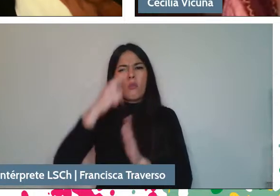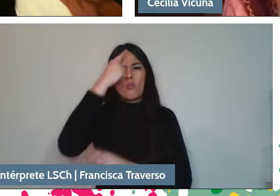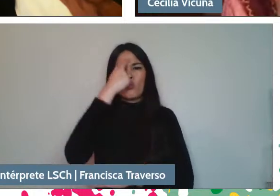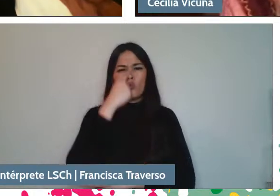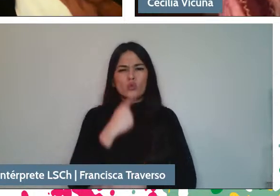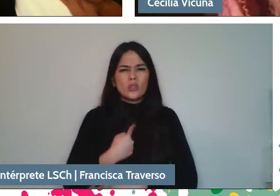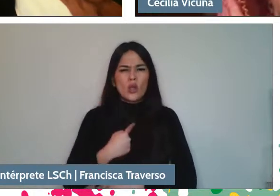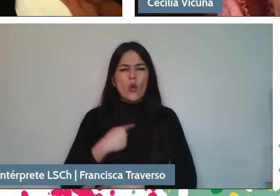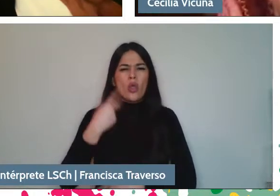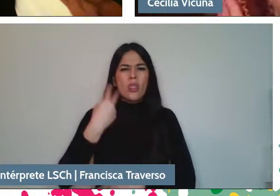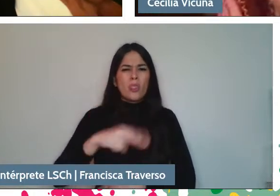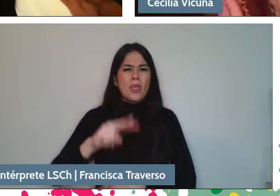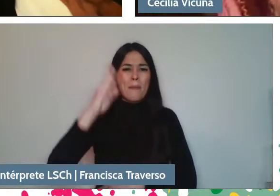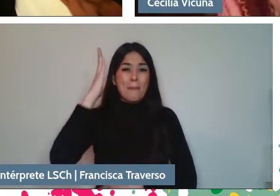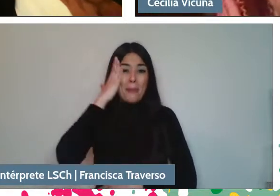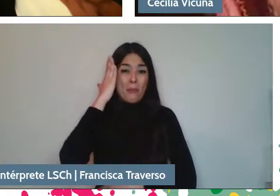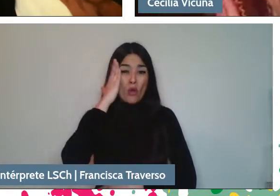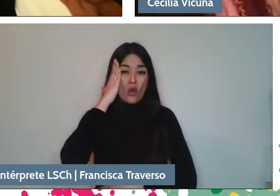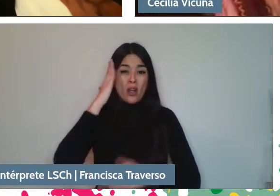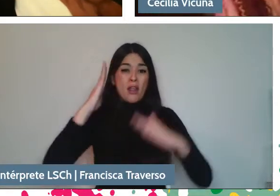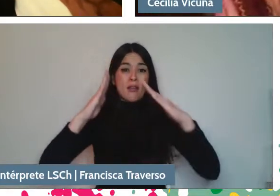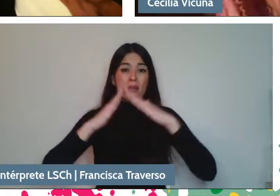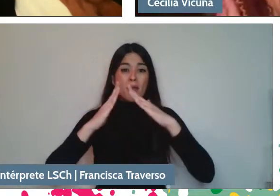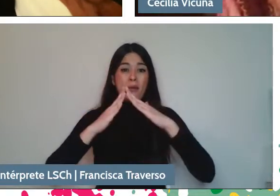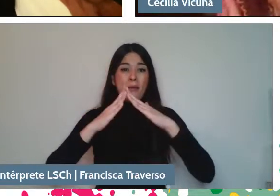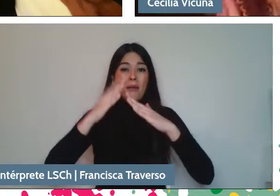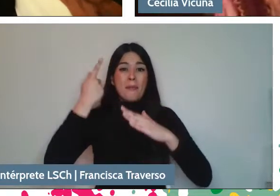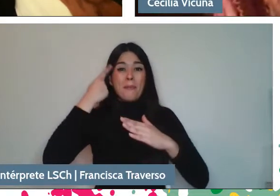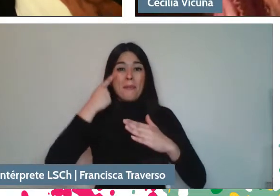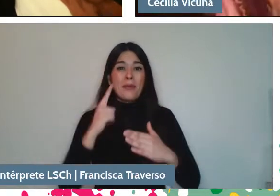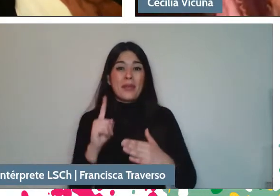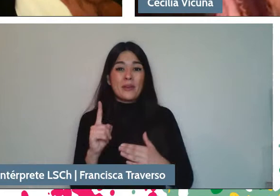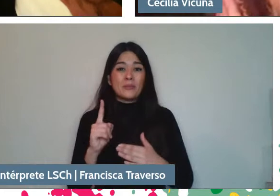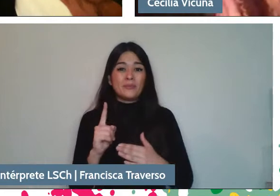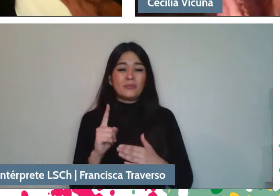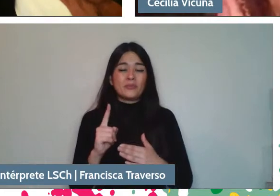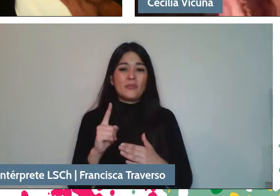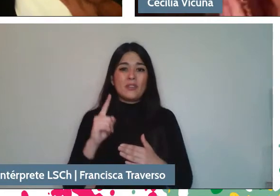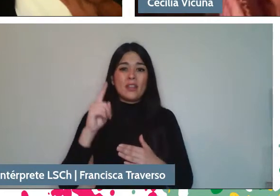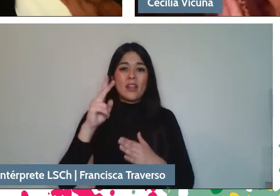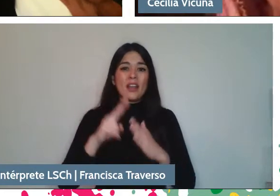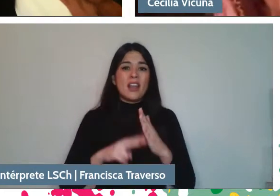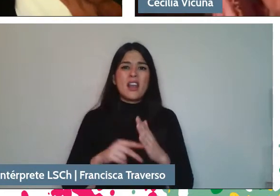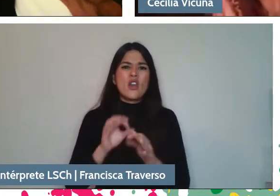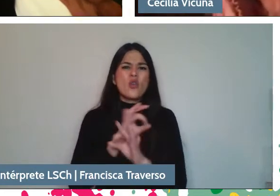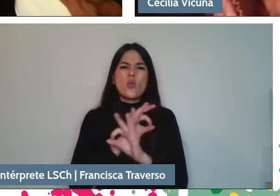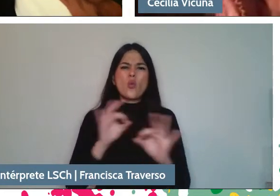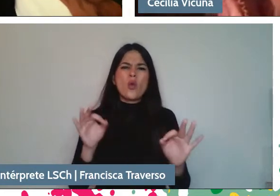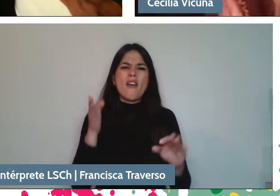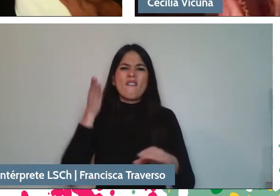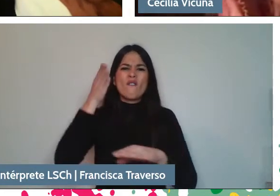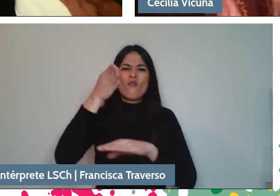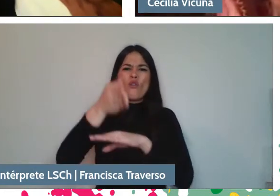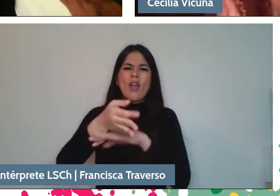Pero como en esa época yo pertenecía a la categoría de artista que no sirve nadie fue a ver esa exposición, entonces nadie la vio.